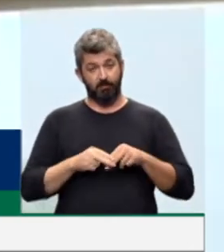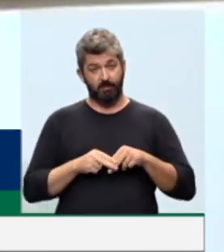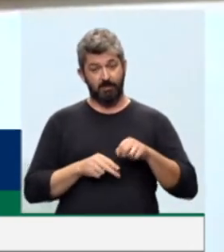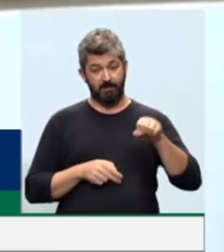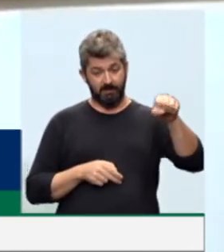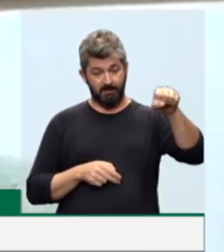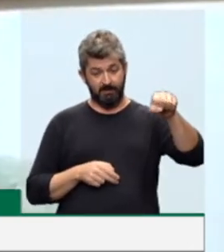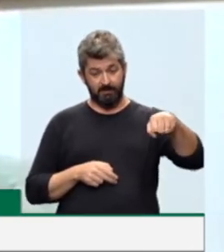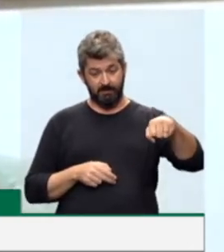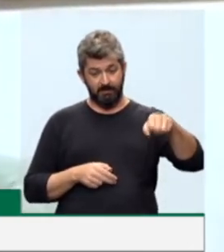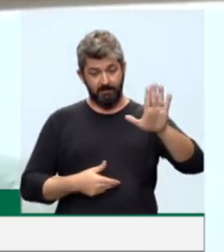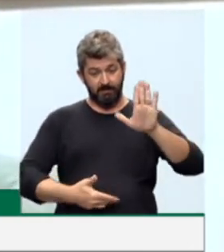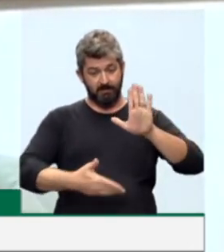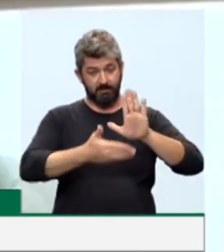RECURSOS PÚBLICOS, TEM QUE IR